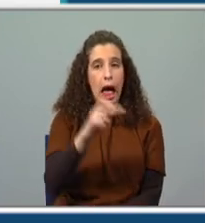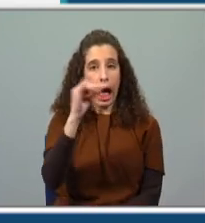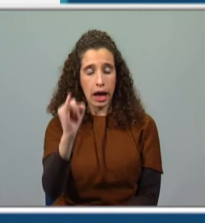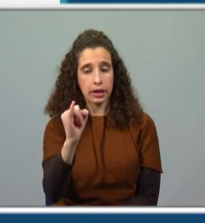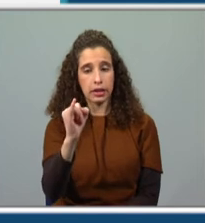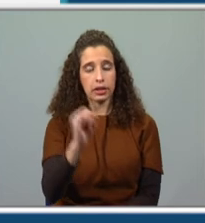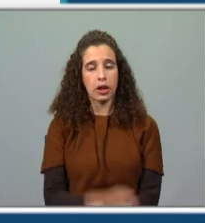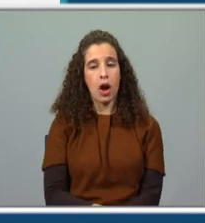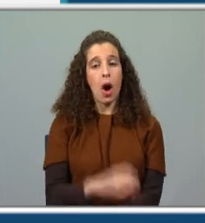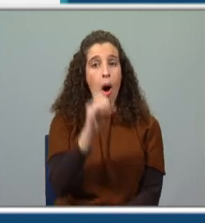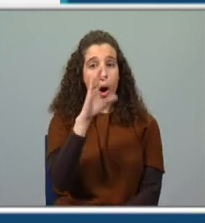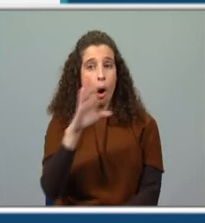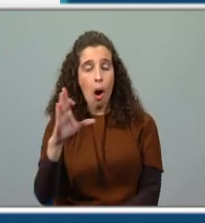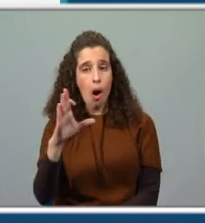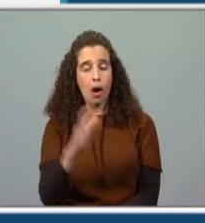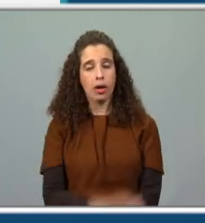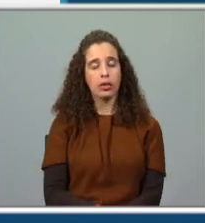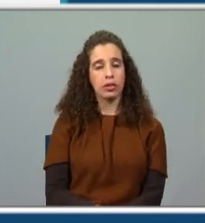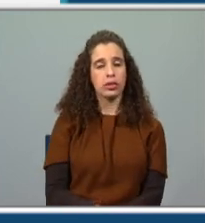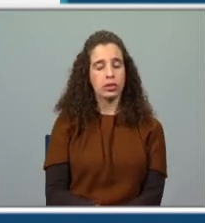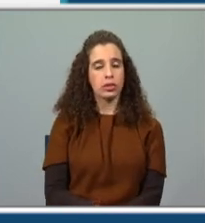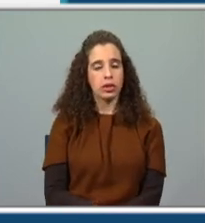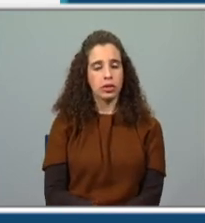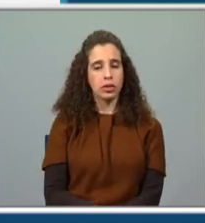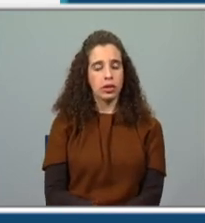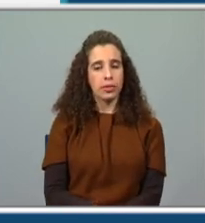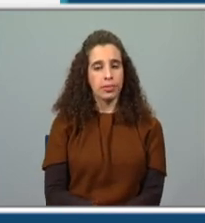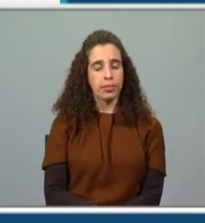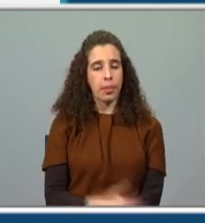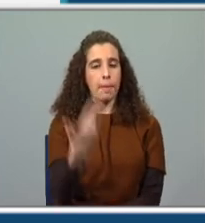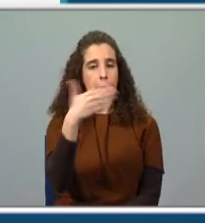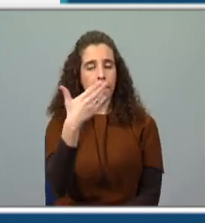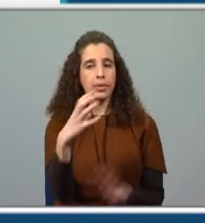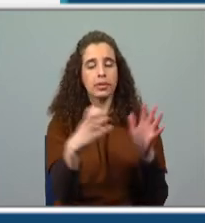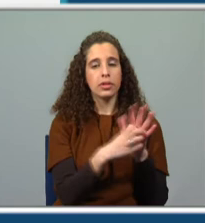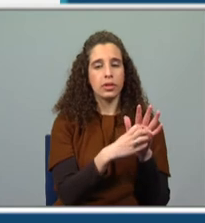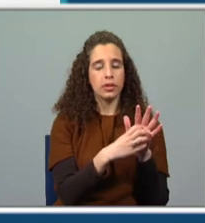e qual será para a primeira imagem o que 和第一張圖片會是什麼